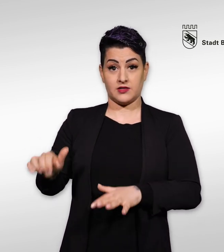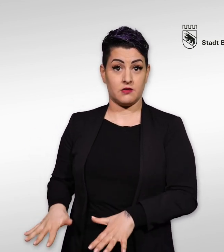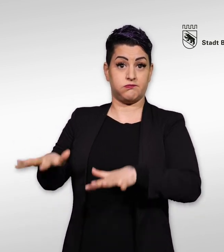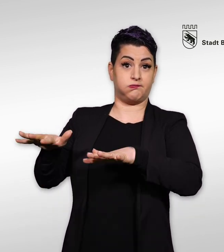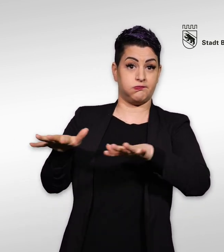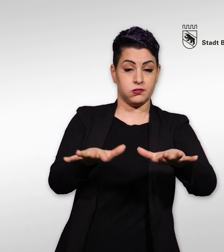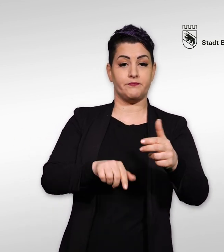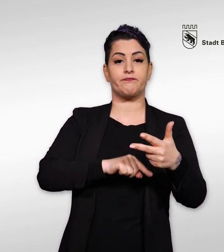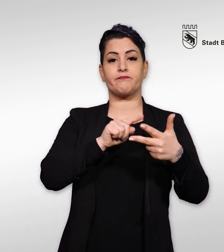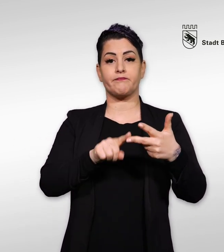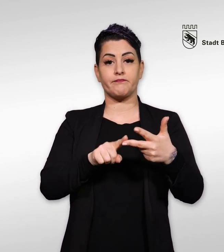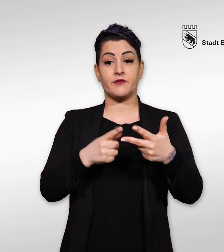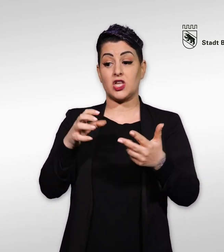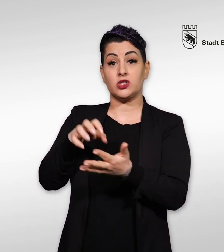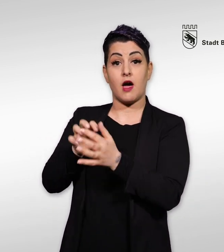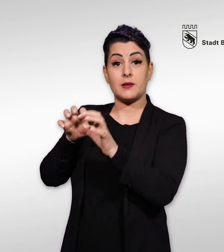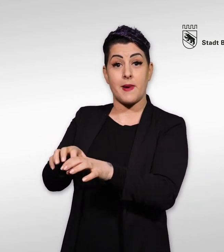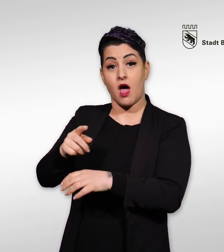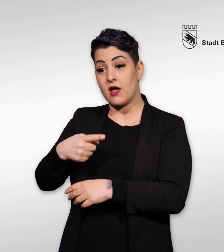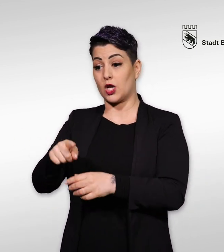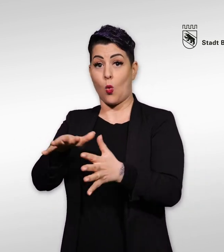Gewerberäumlichkeiten in einem von Hochwasser gefährdeten